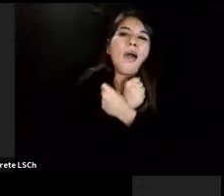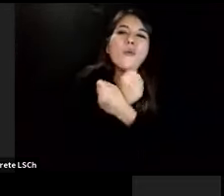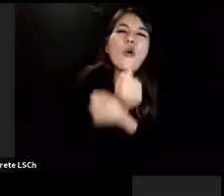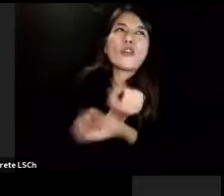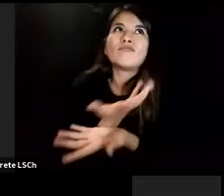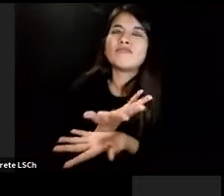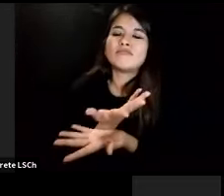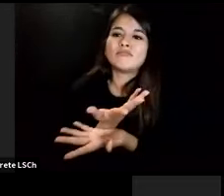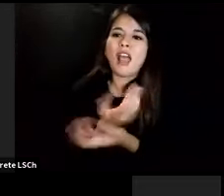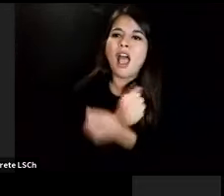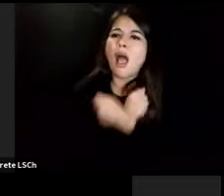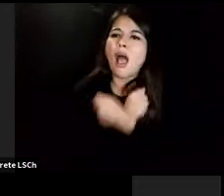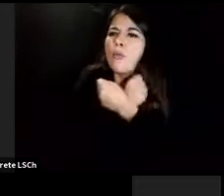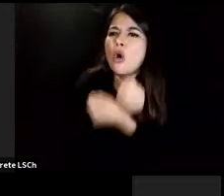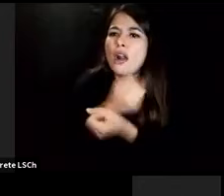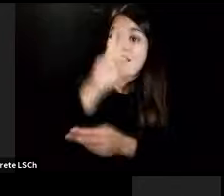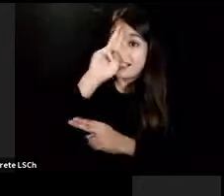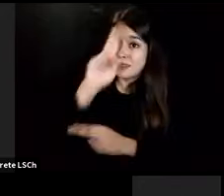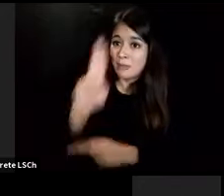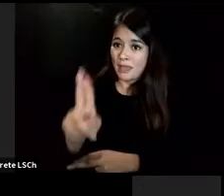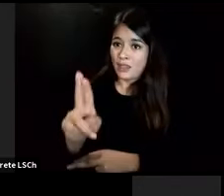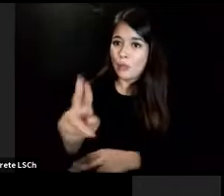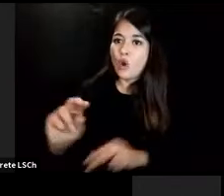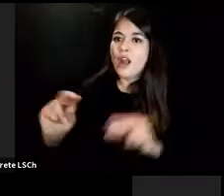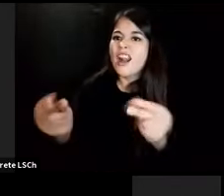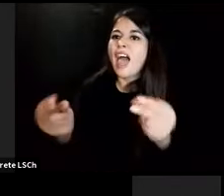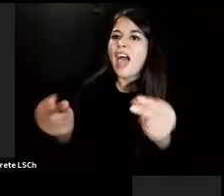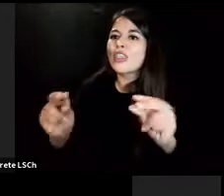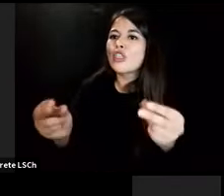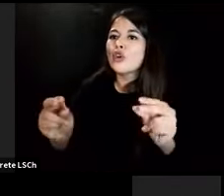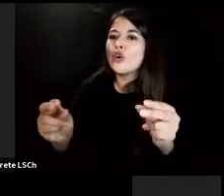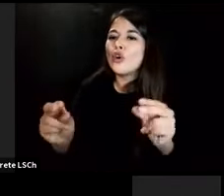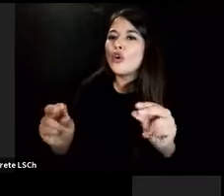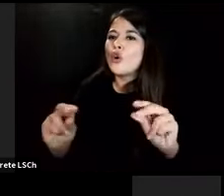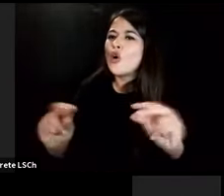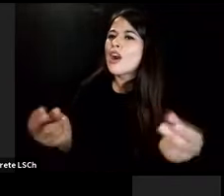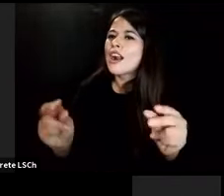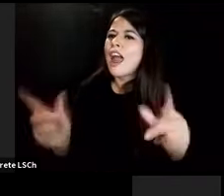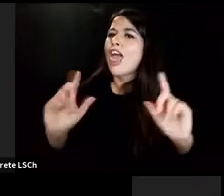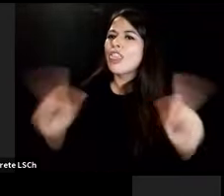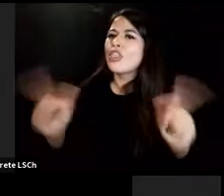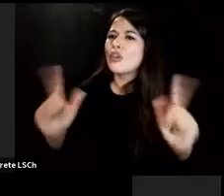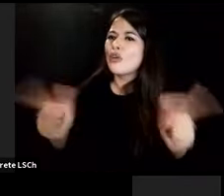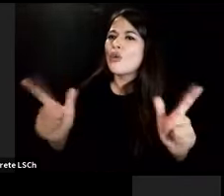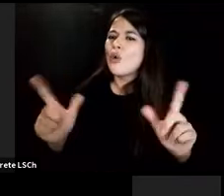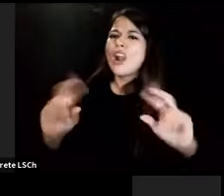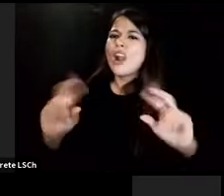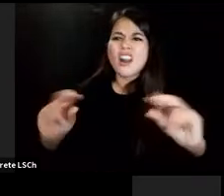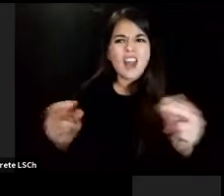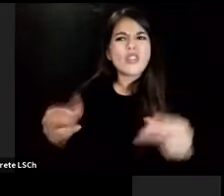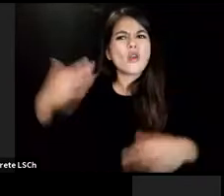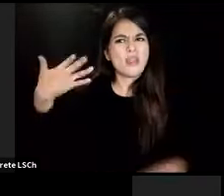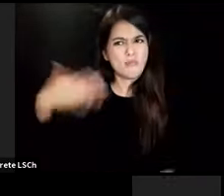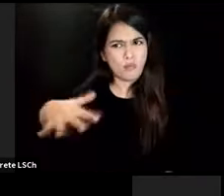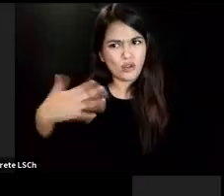respeto por la radio. La radio ocupa un lugar central en la vida cotidiana de las personas y por lo tanto el acceder